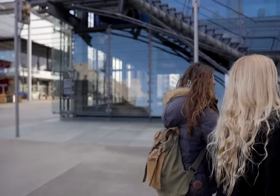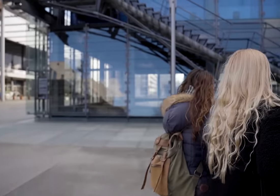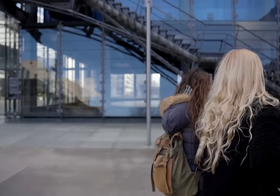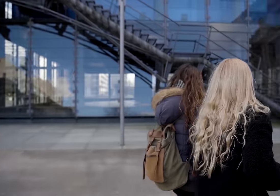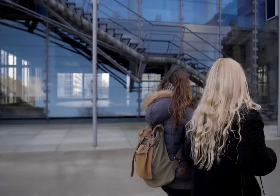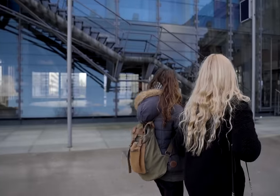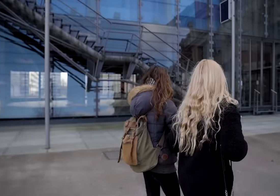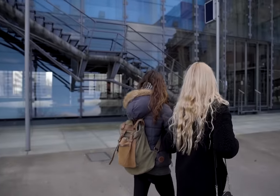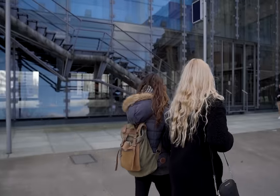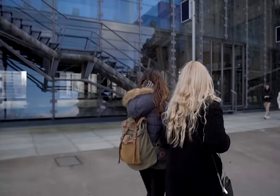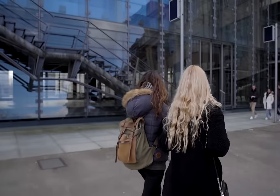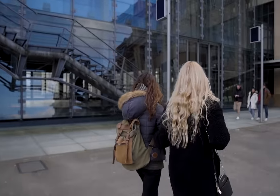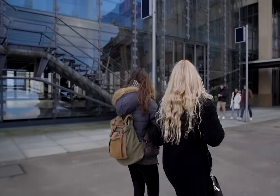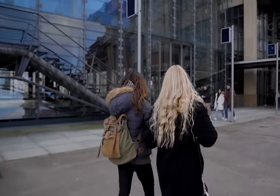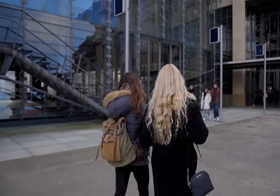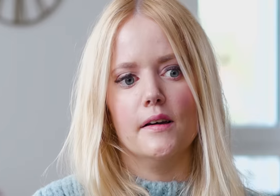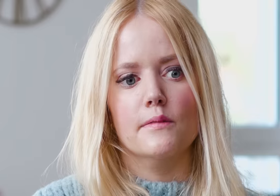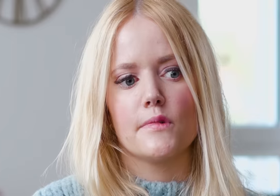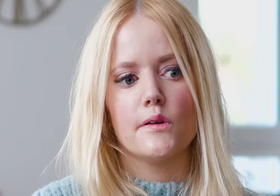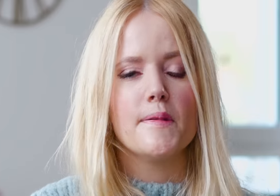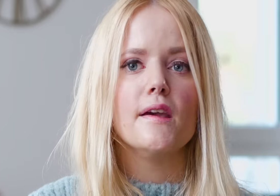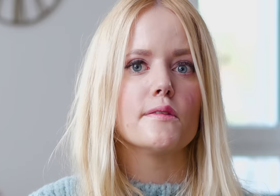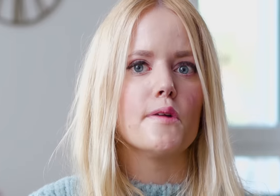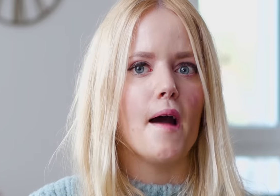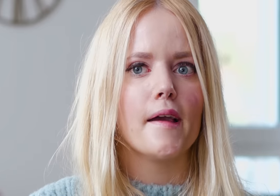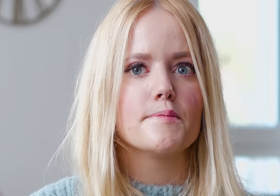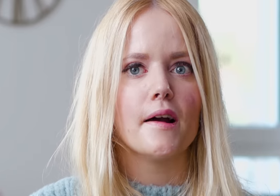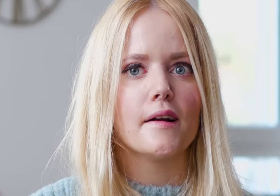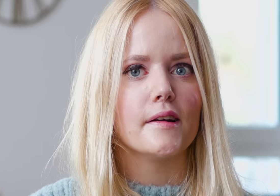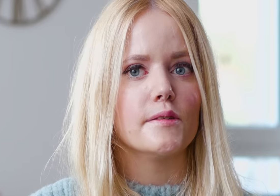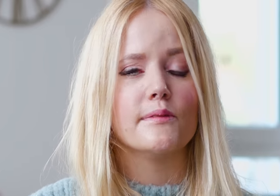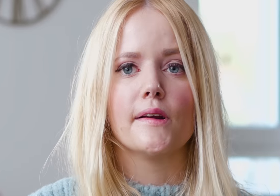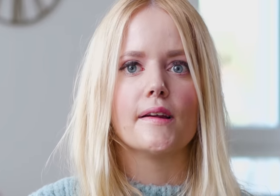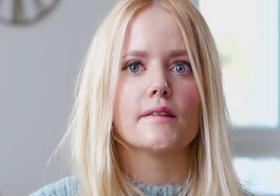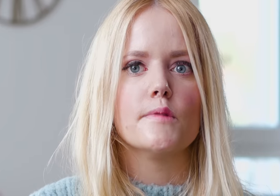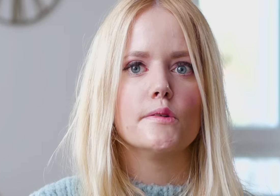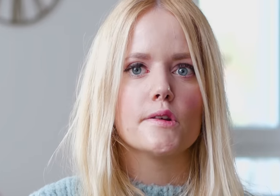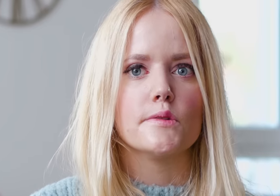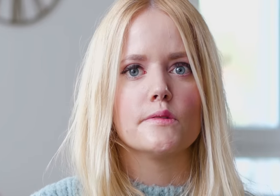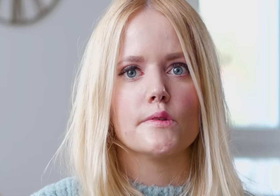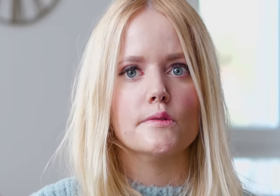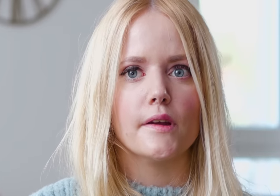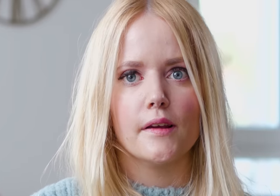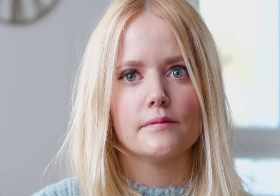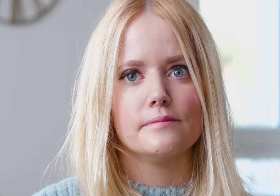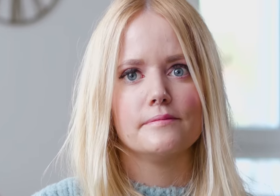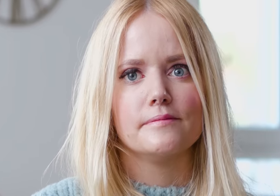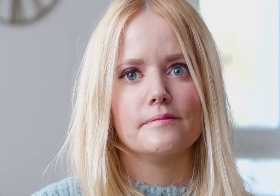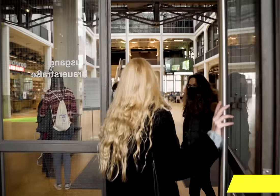Die hat mir das Schulmaterial ähm ... kopiert und vorbeigebracht. Also wirklich, sie hat mich unterstützt, wo es nur ging.